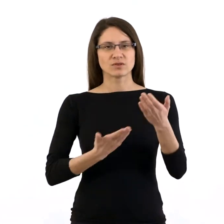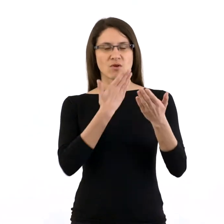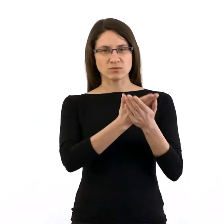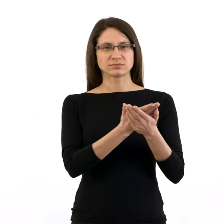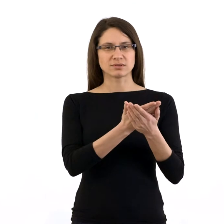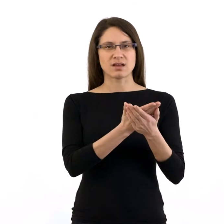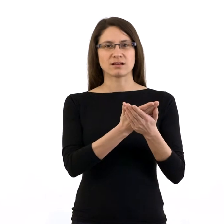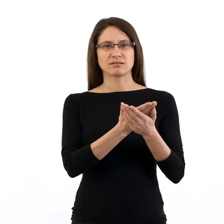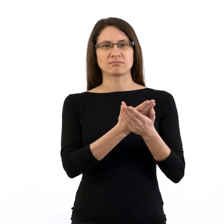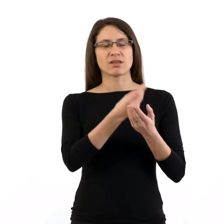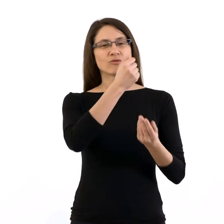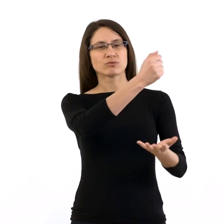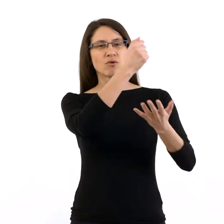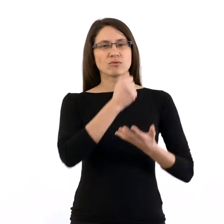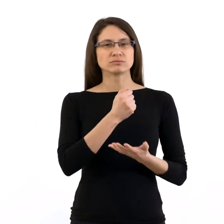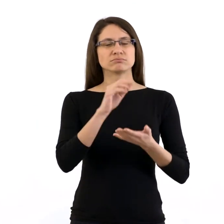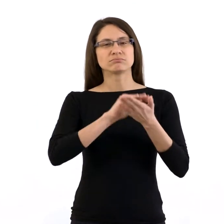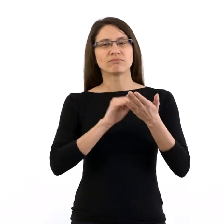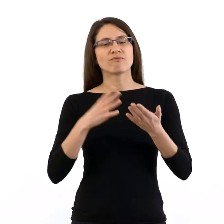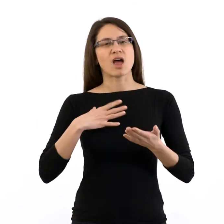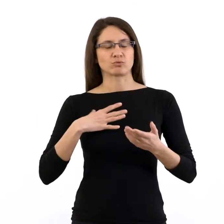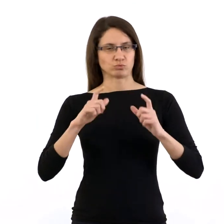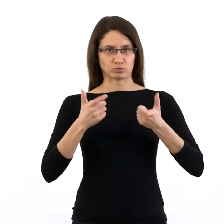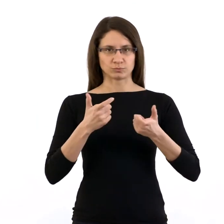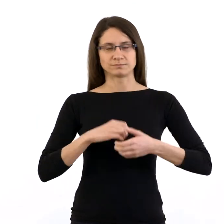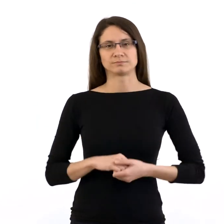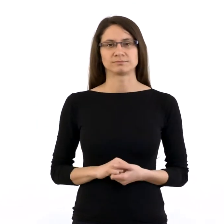Na co zwrócić uwagę przy pisaniu wniosku o dotację?